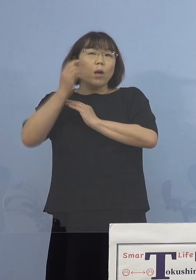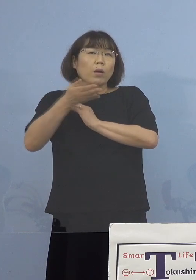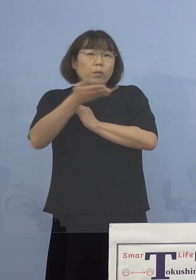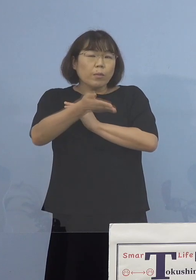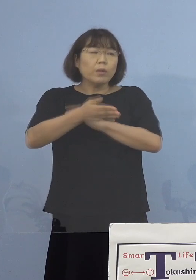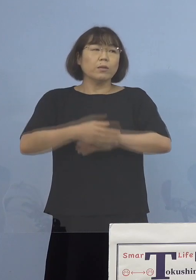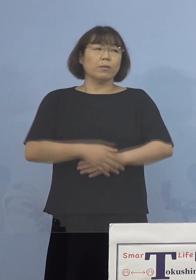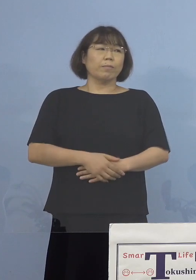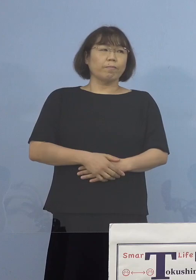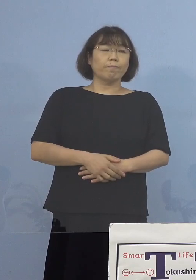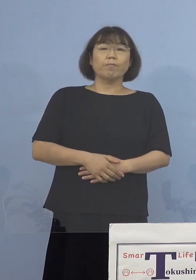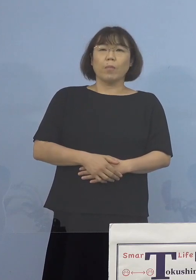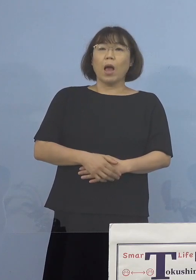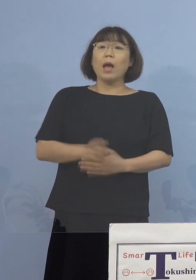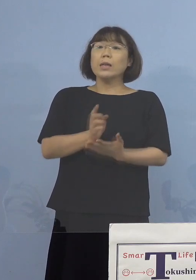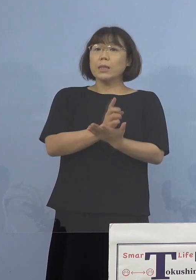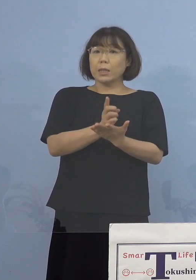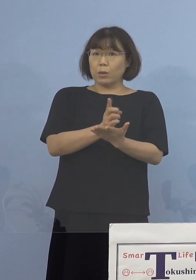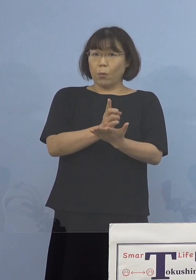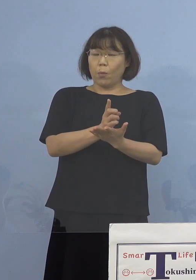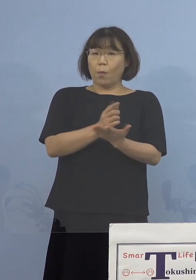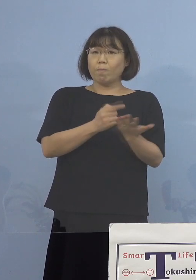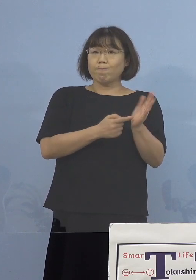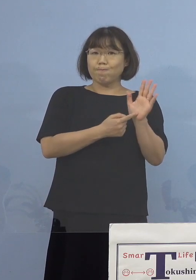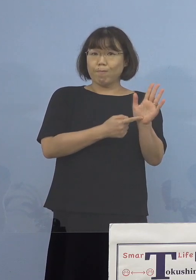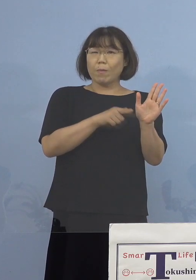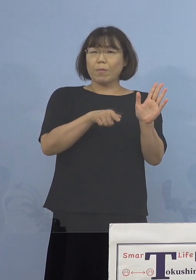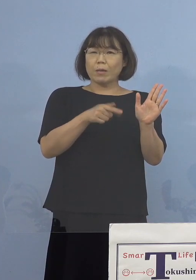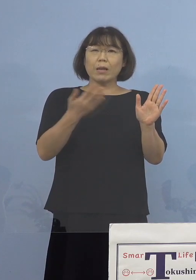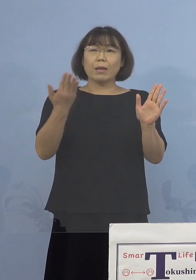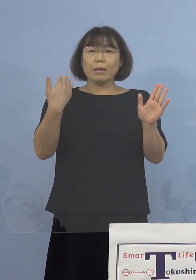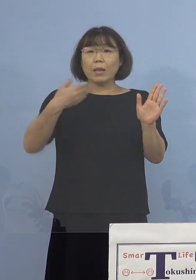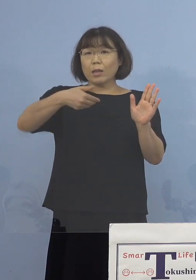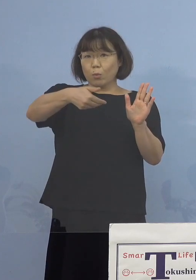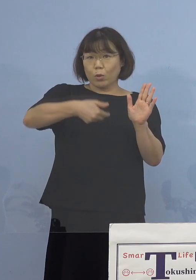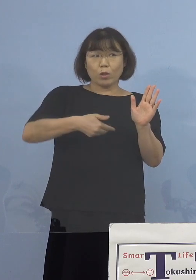（危機事象統括監） 指標として、今もう既に、先ほどご質問ありましたけど